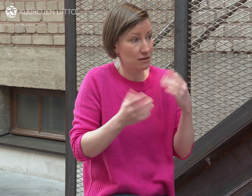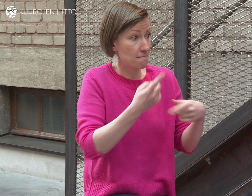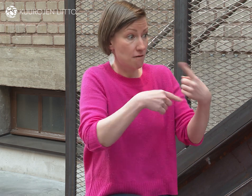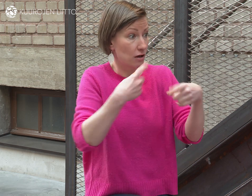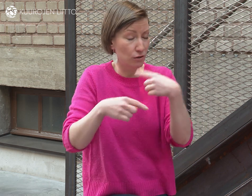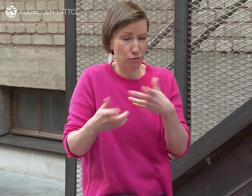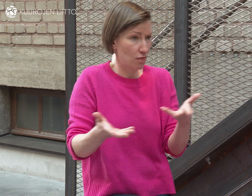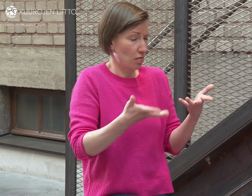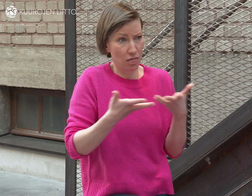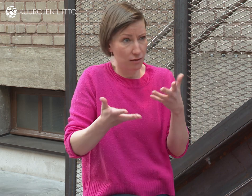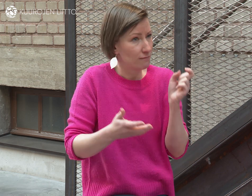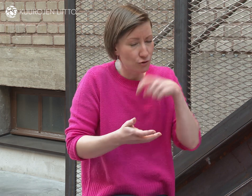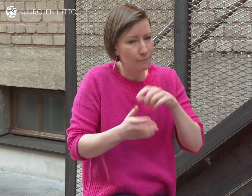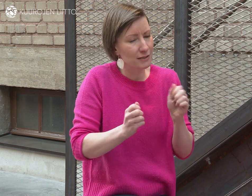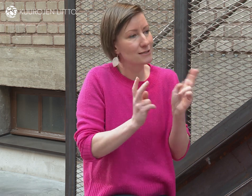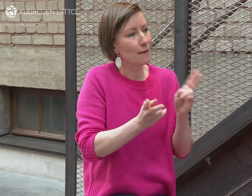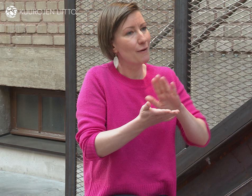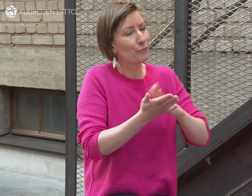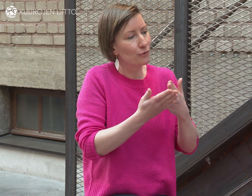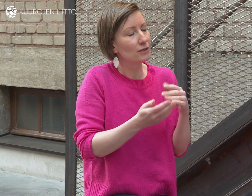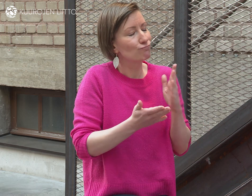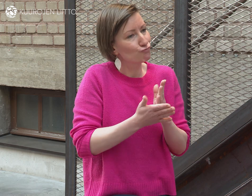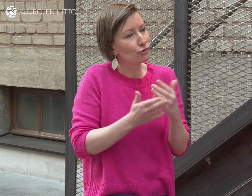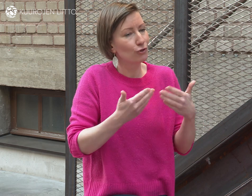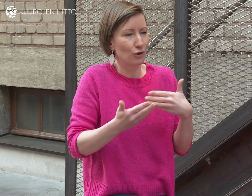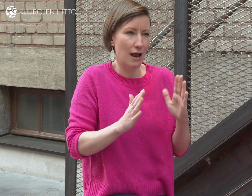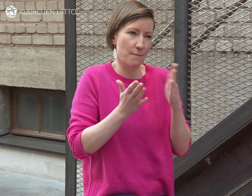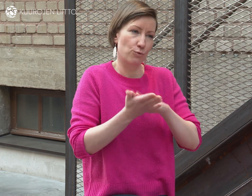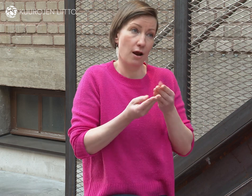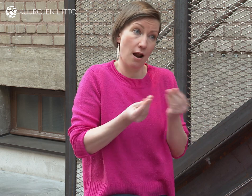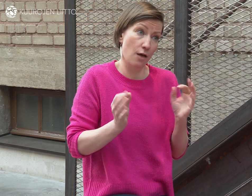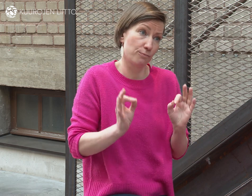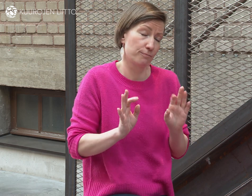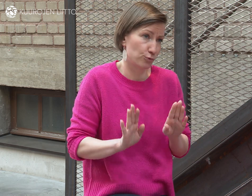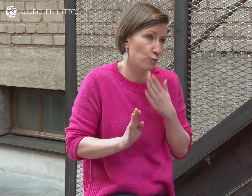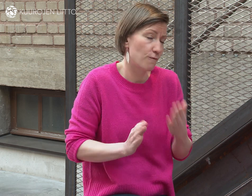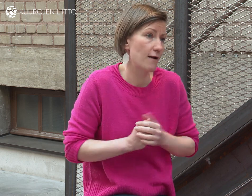Ei niin, että tulkit jatkuvasti vaihtuvat. Pysyvyydellä taataan laadukas työelämätulkkaus.